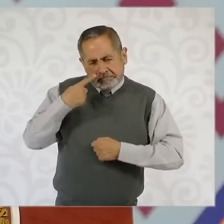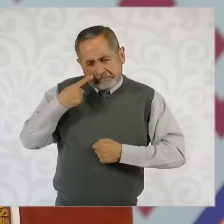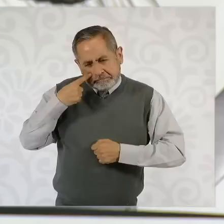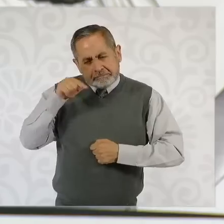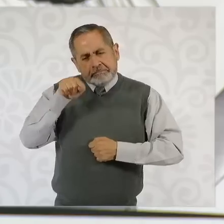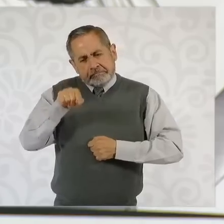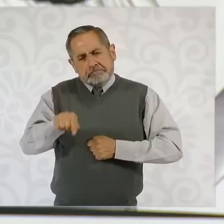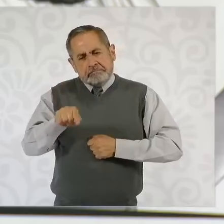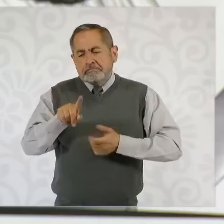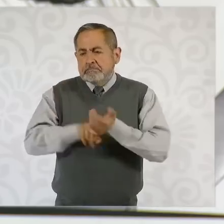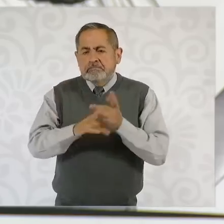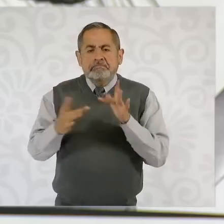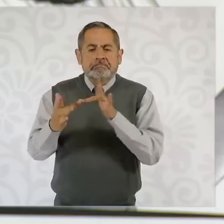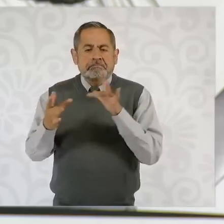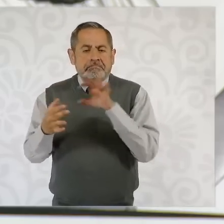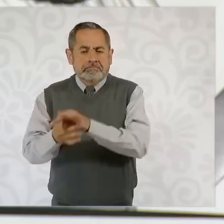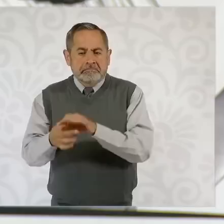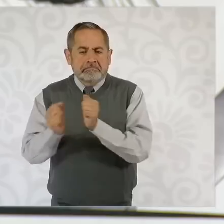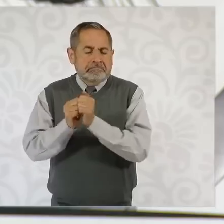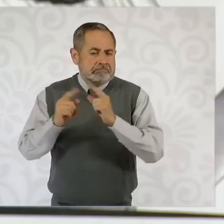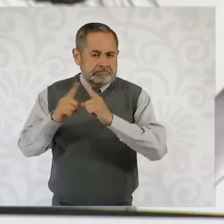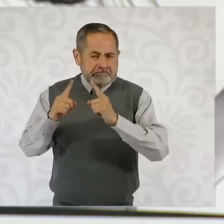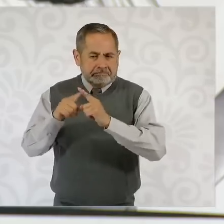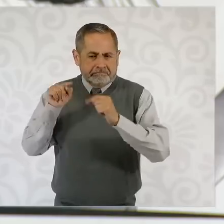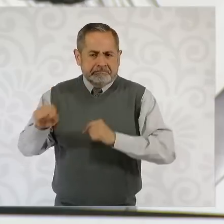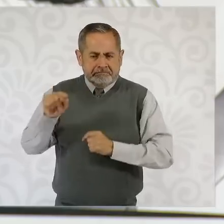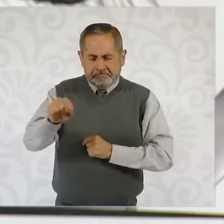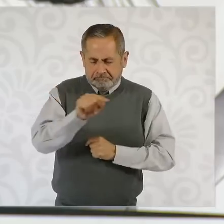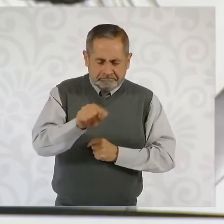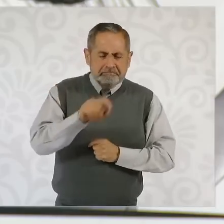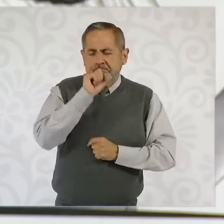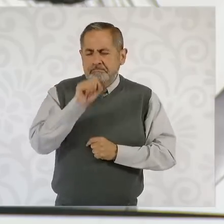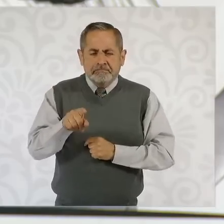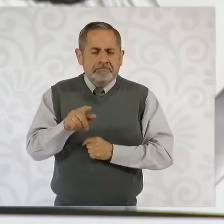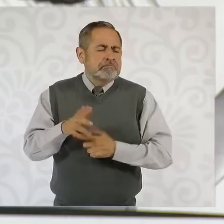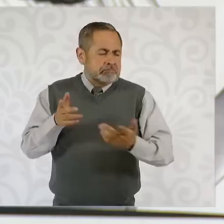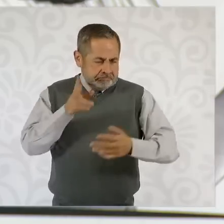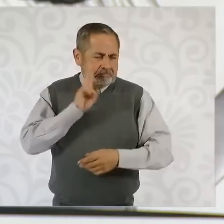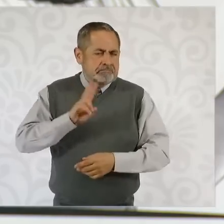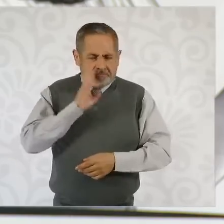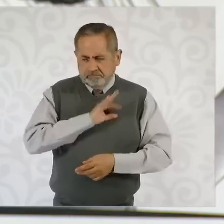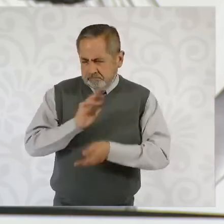muchos vinculados con las iglesias también e entonces platicamos con ellos a ver qué